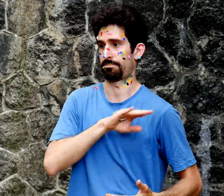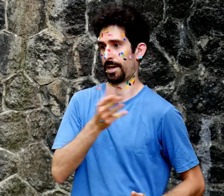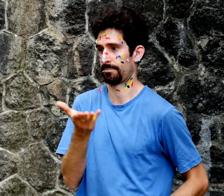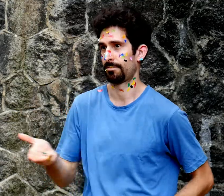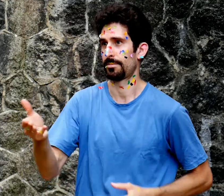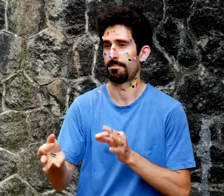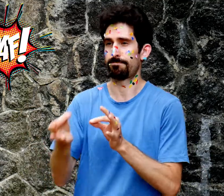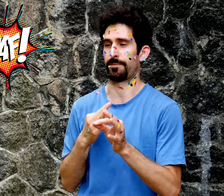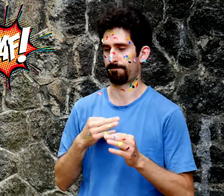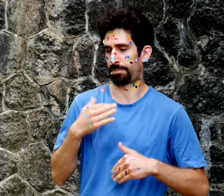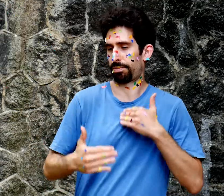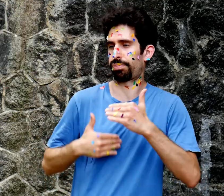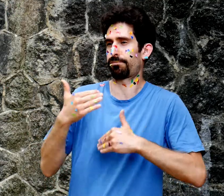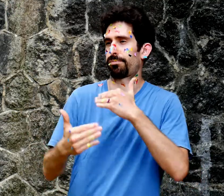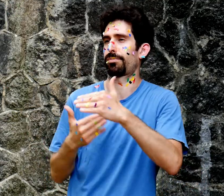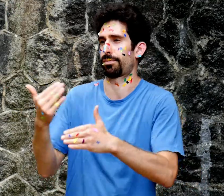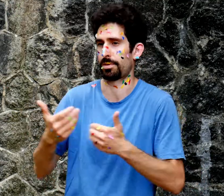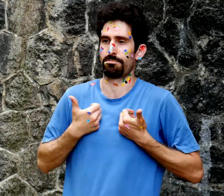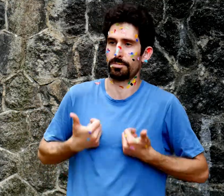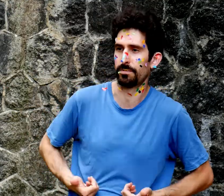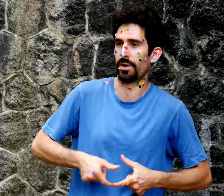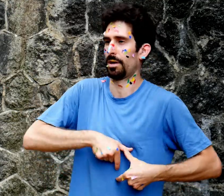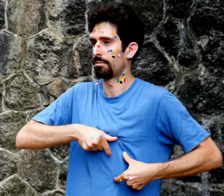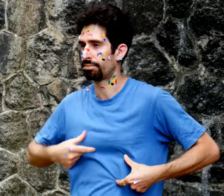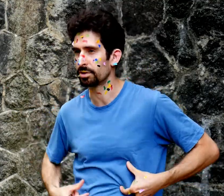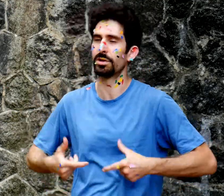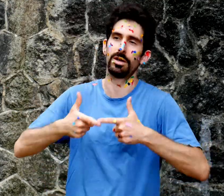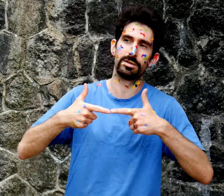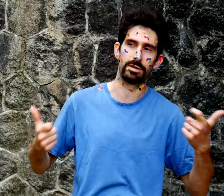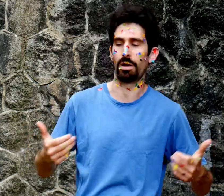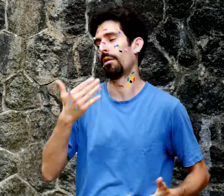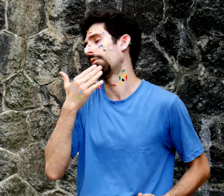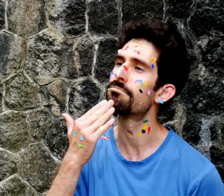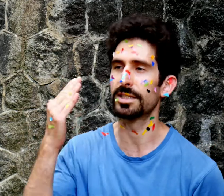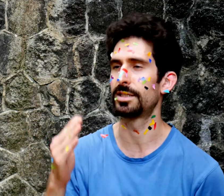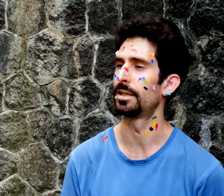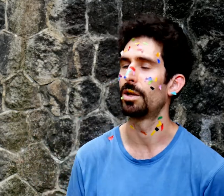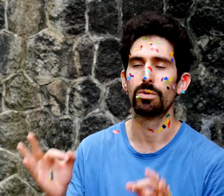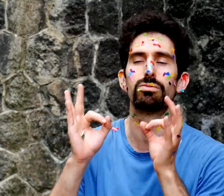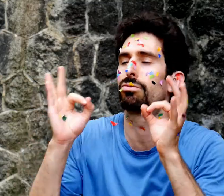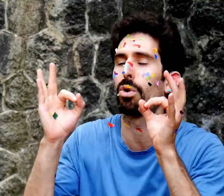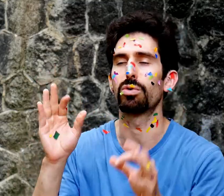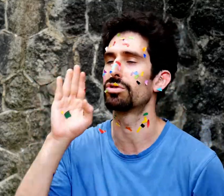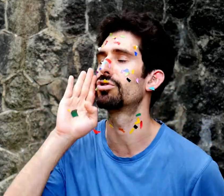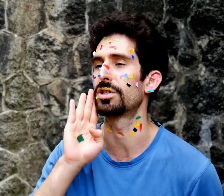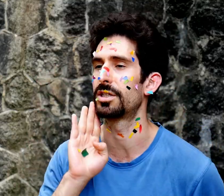grâce à eux et leurs infections. Ce qui a donné naissance aux mamifères et au placenta, etc. Merci. Zêtes trop gentils !